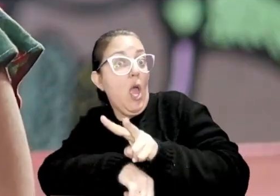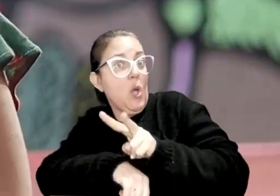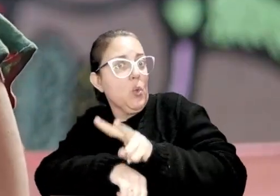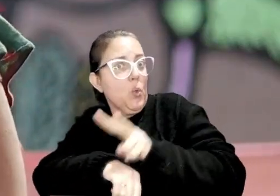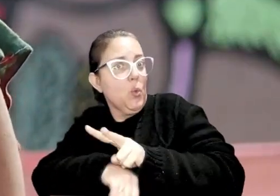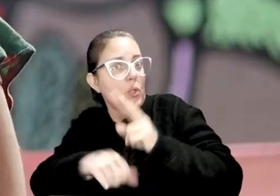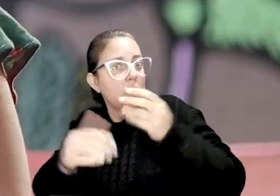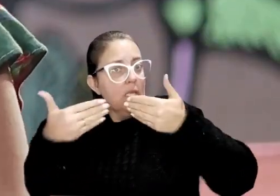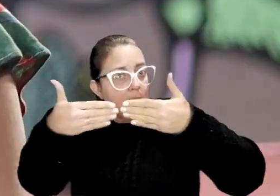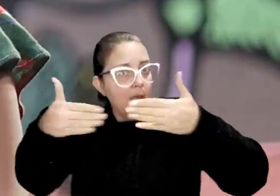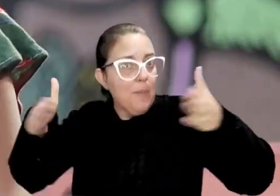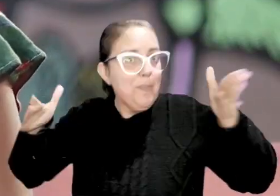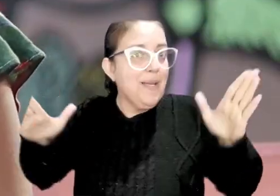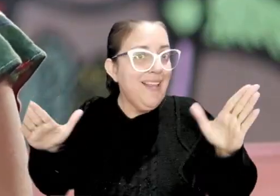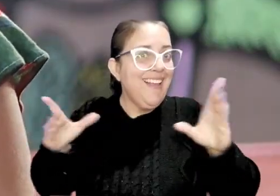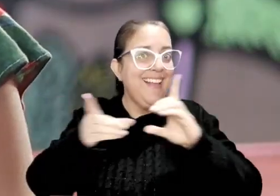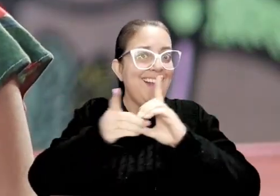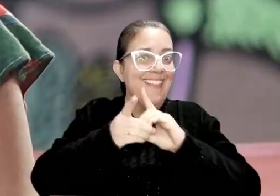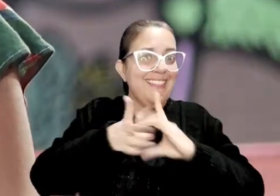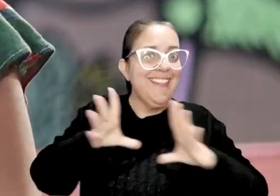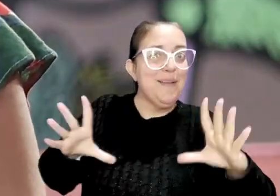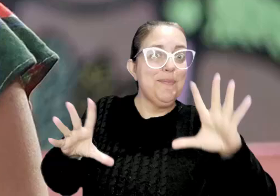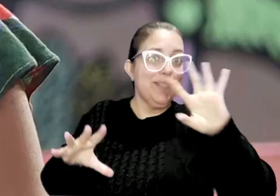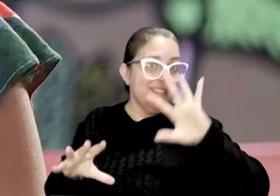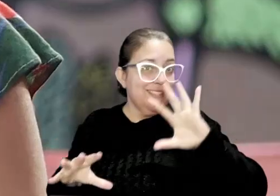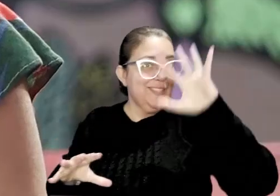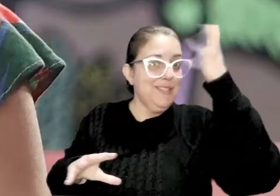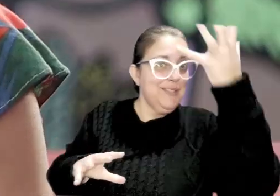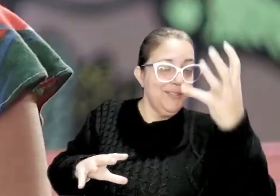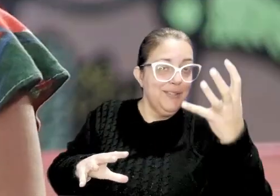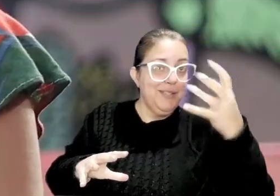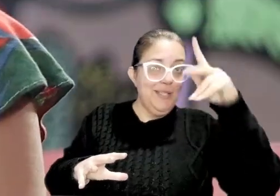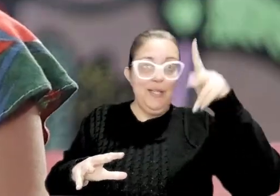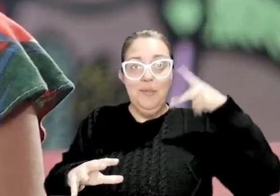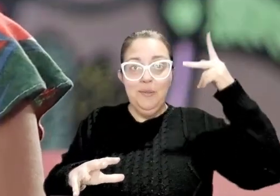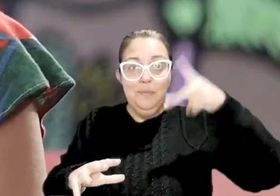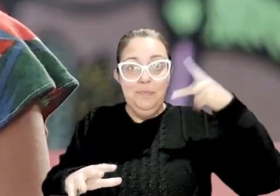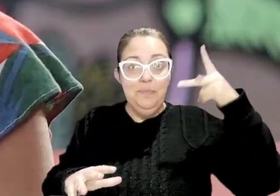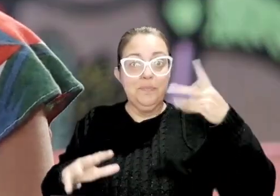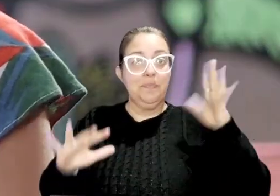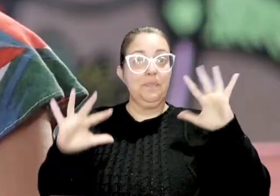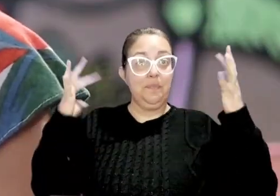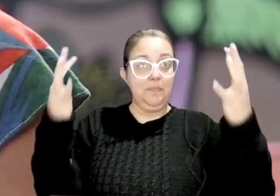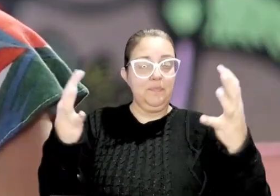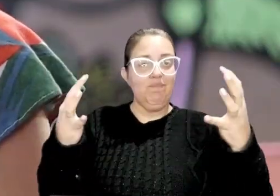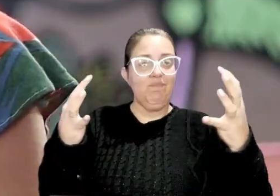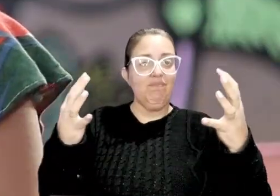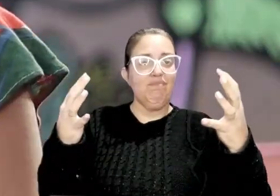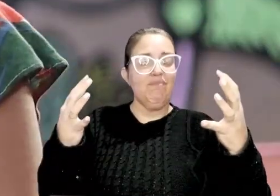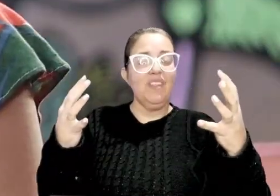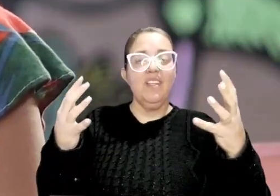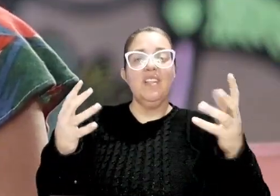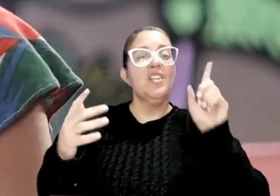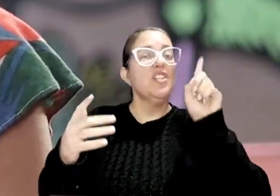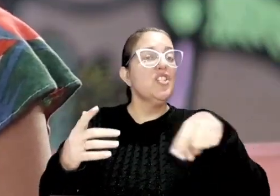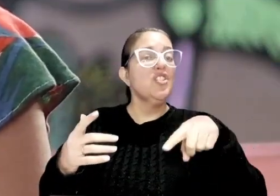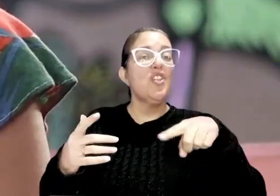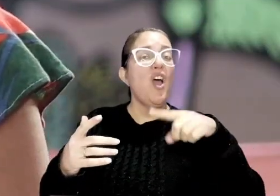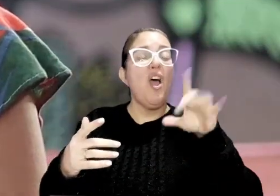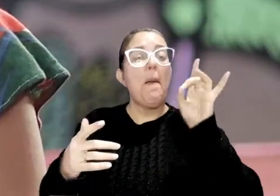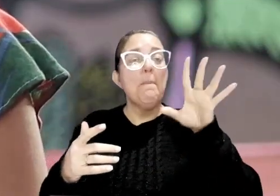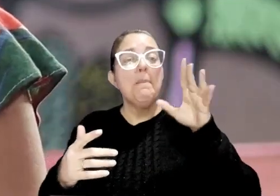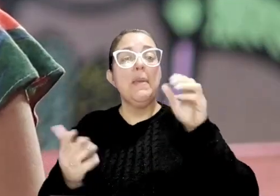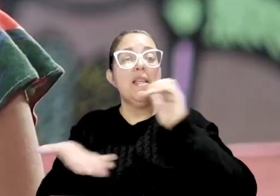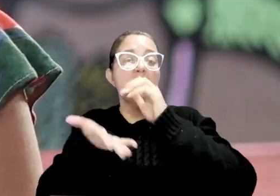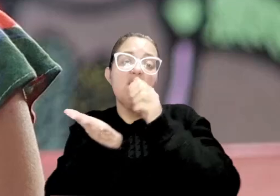respeito né à política ambiental vão reafirmando essa lógica né excludente essa lógica que que